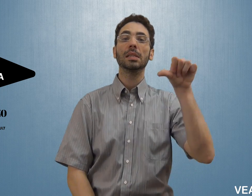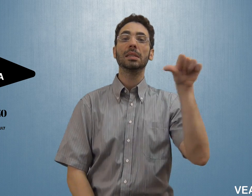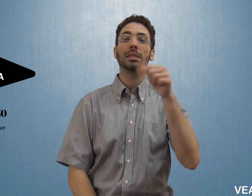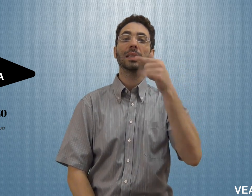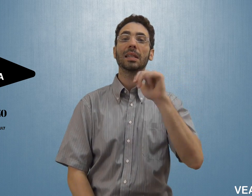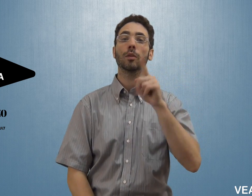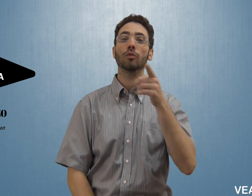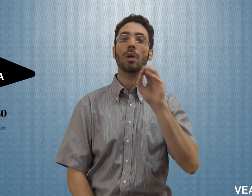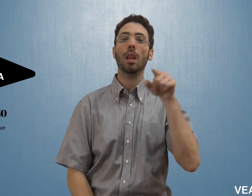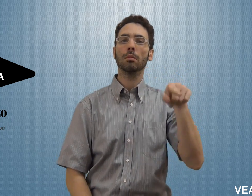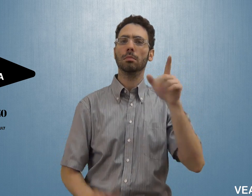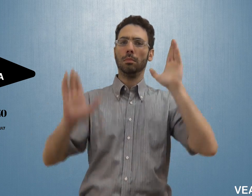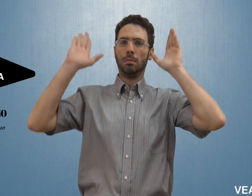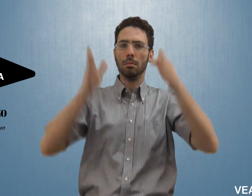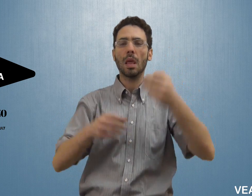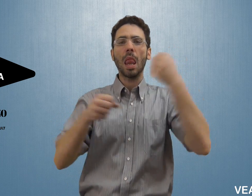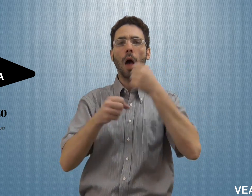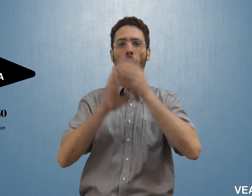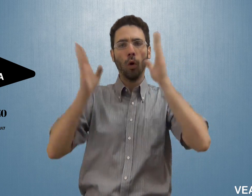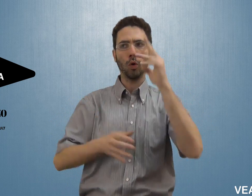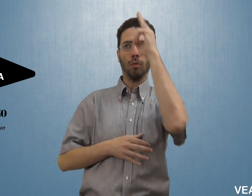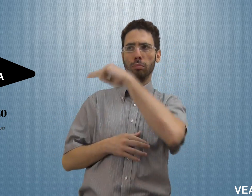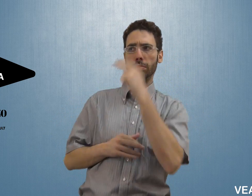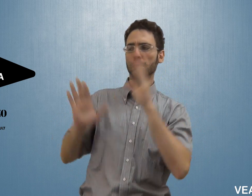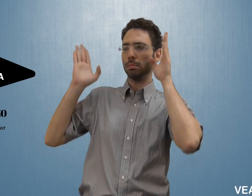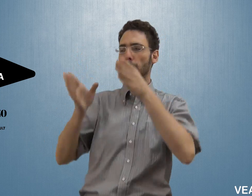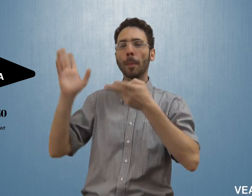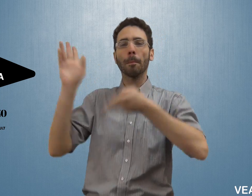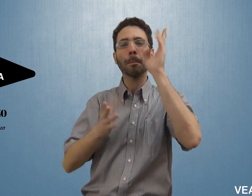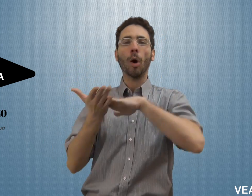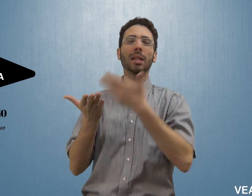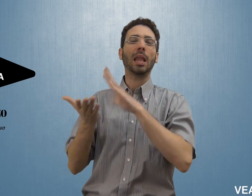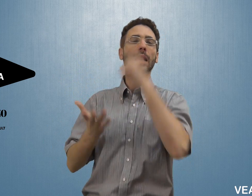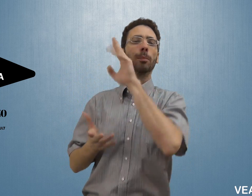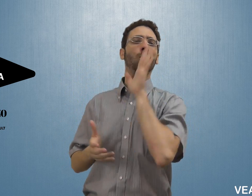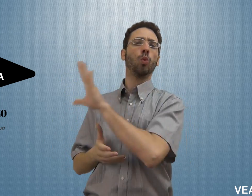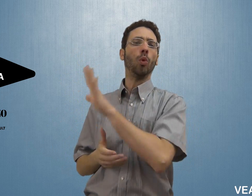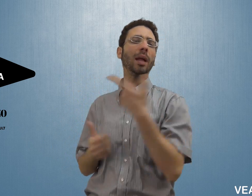Stingel è un pittore che indaga i valori fondamentali della pittura